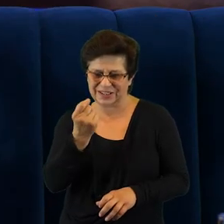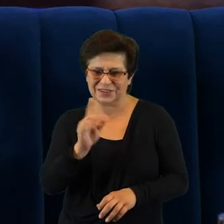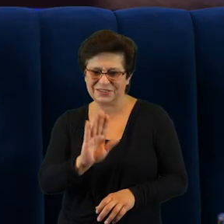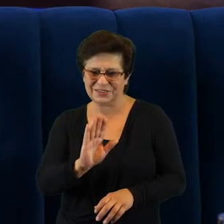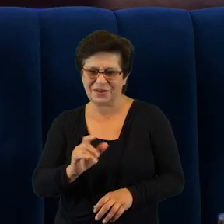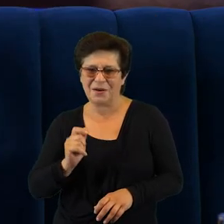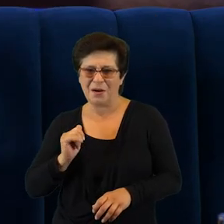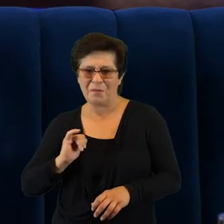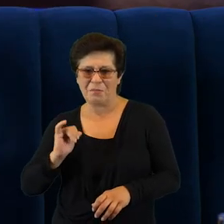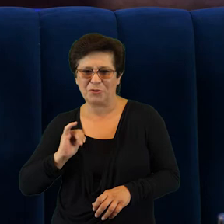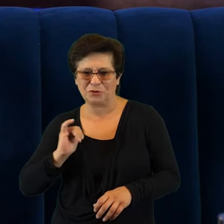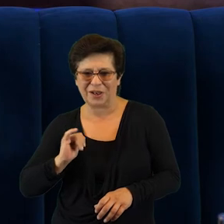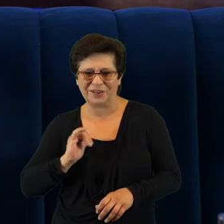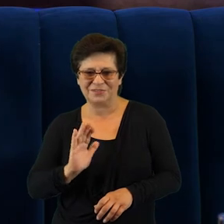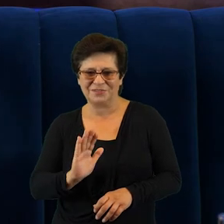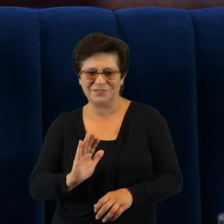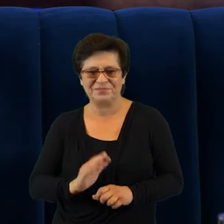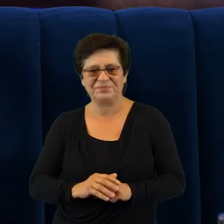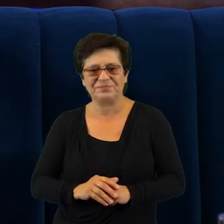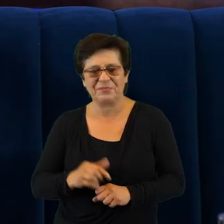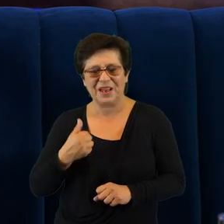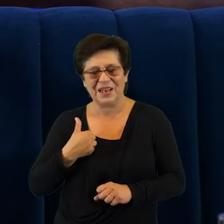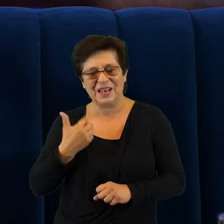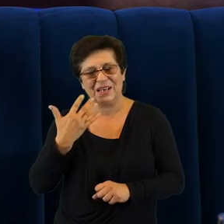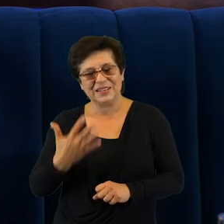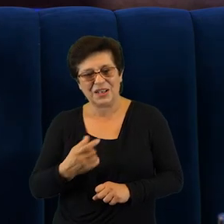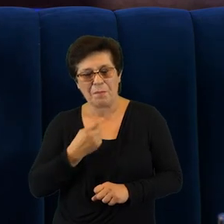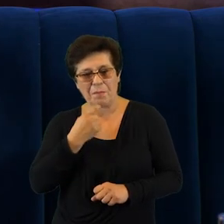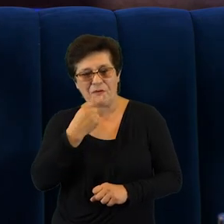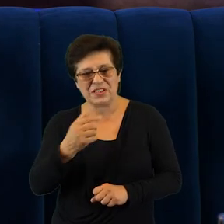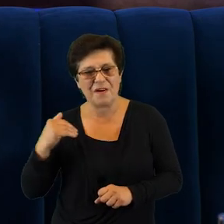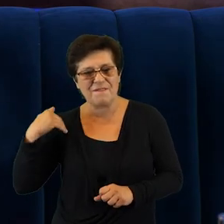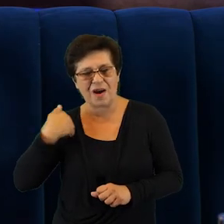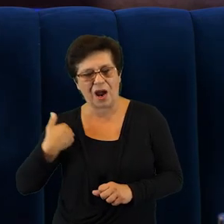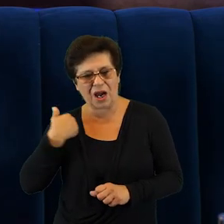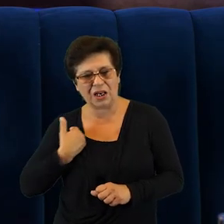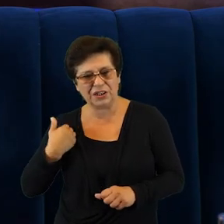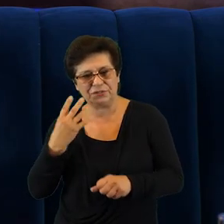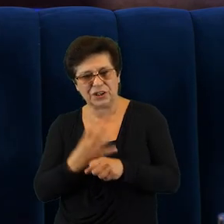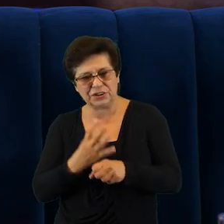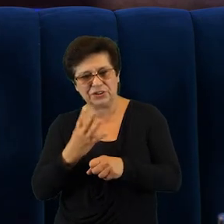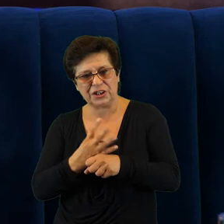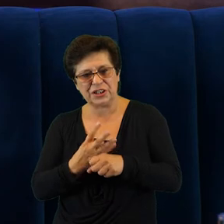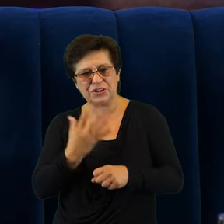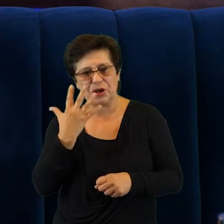W końcu, już pora najwyższa się nie zgodzić. Ja chcę podkreślić, że w Londynie, w 1940-1945 roku pisał "Popiół i wiatr",